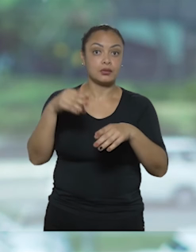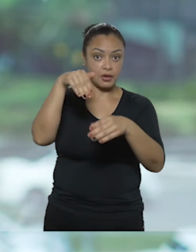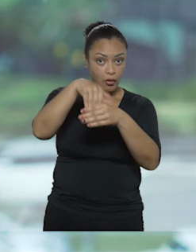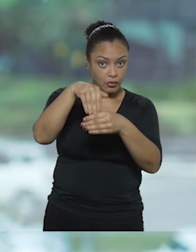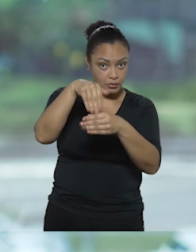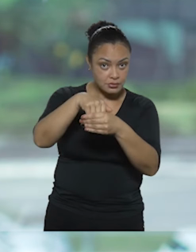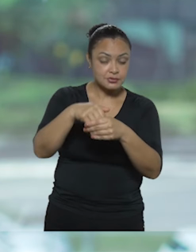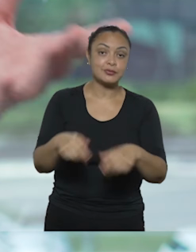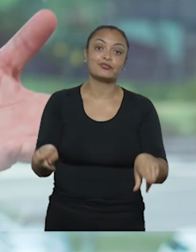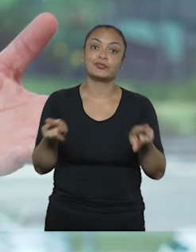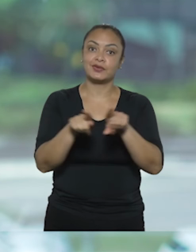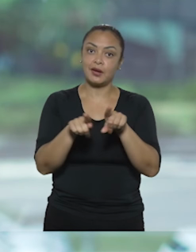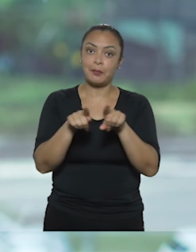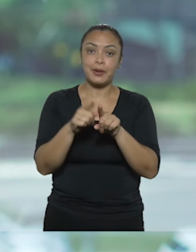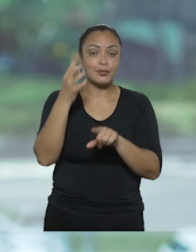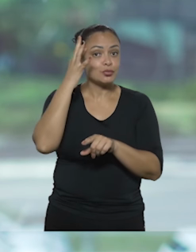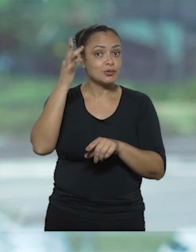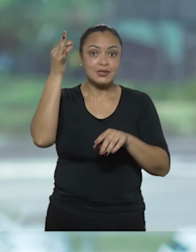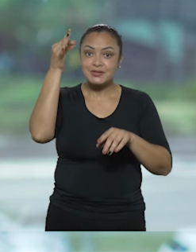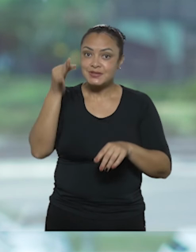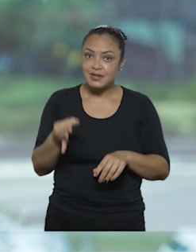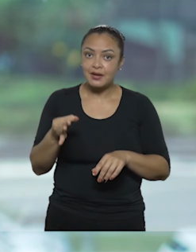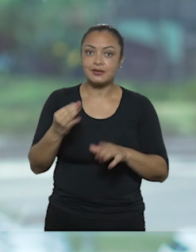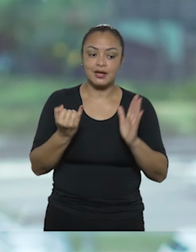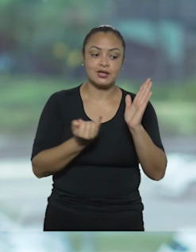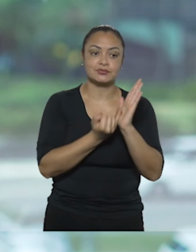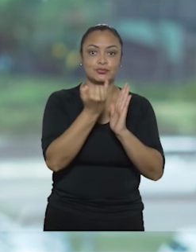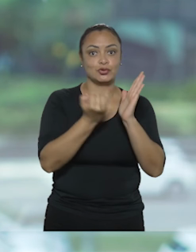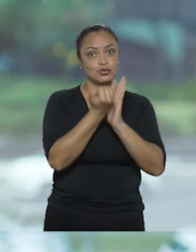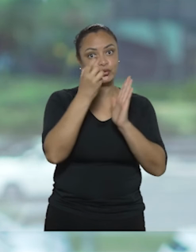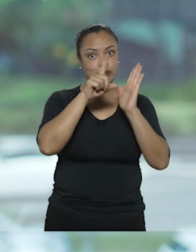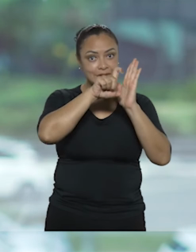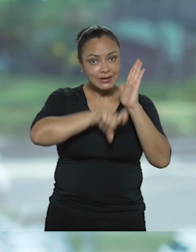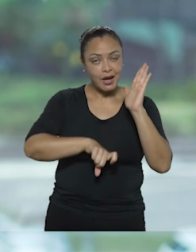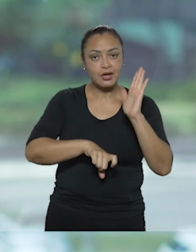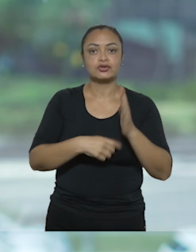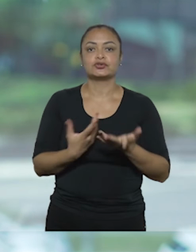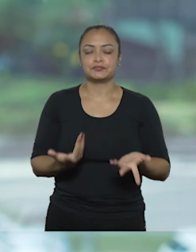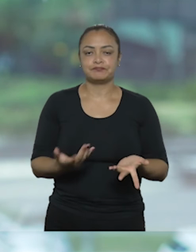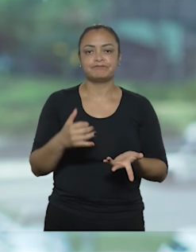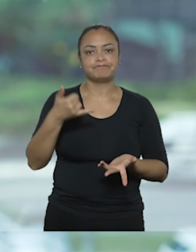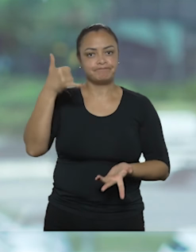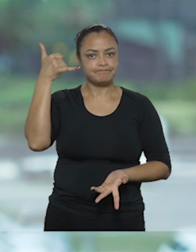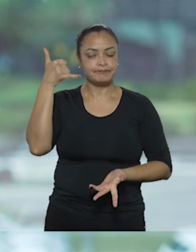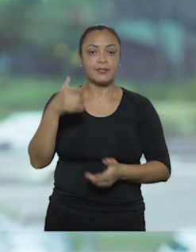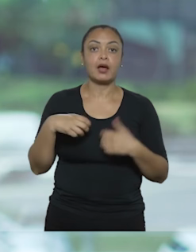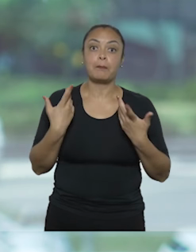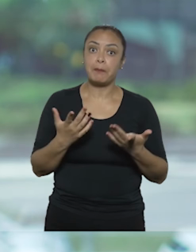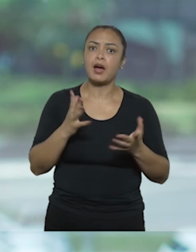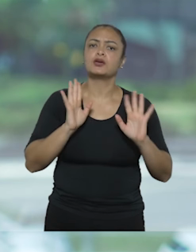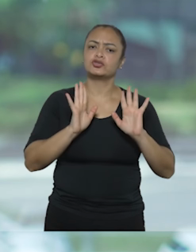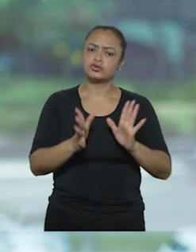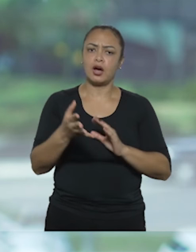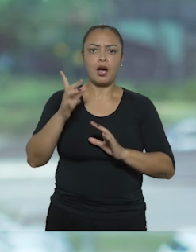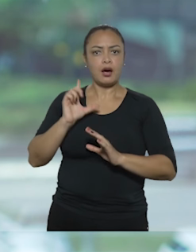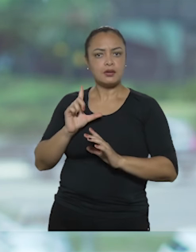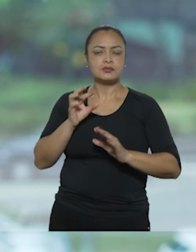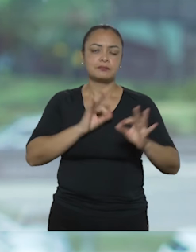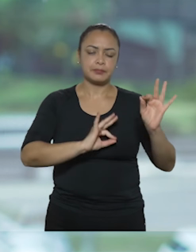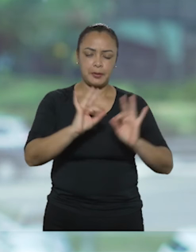Mas também com incertezas sobre a taxa de juros. Mas, não se preocupe que a nossa carteira está muito preparada para esse cenário,